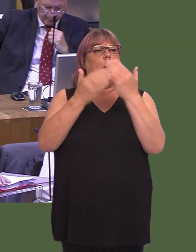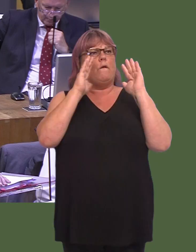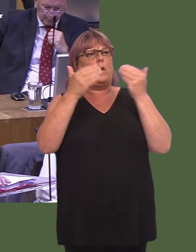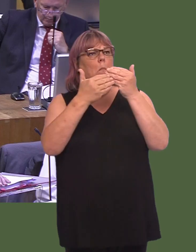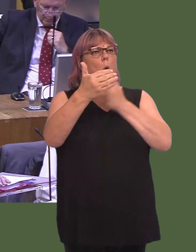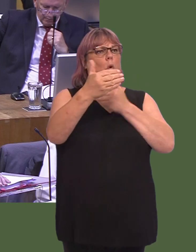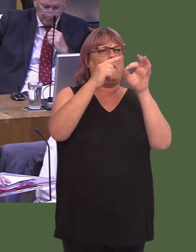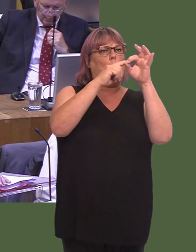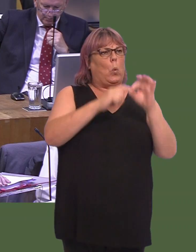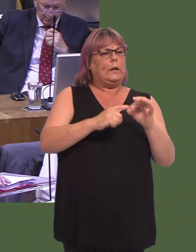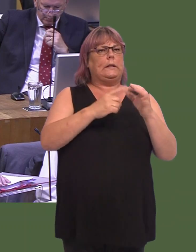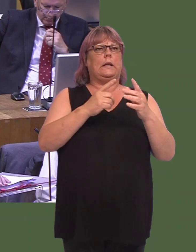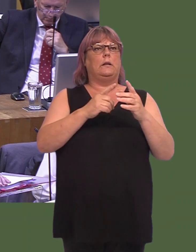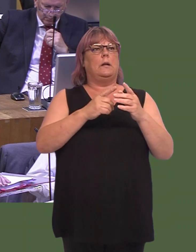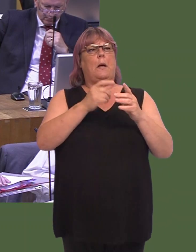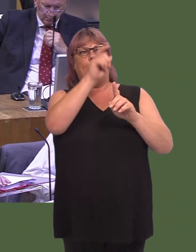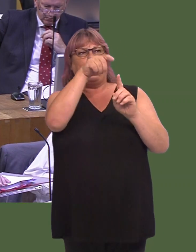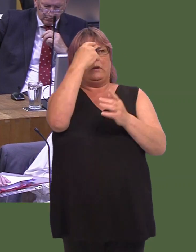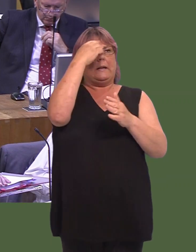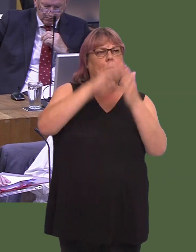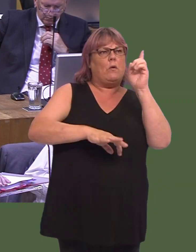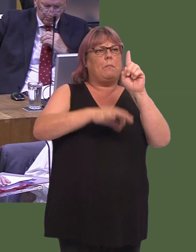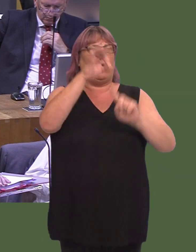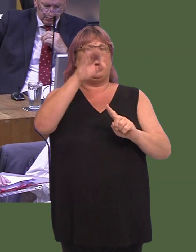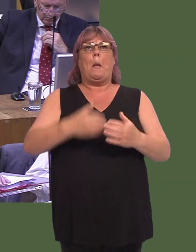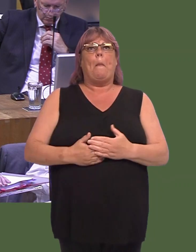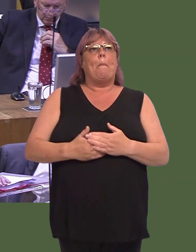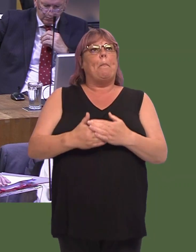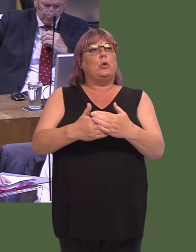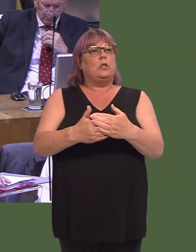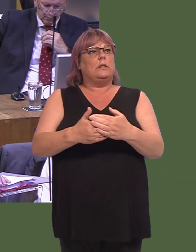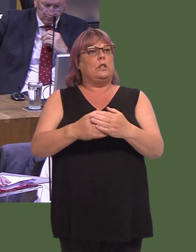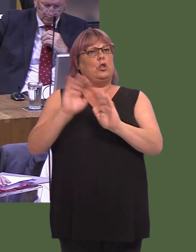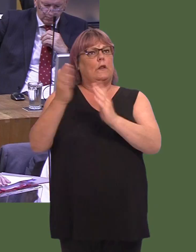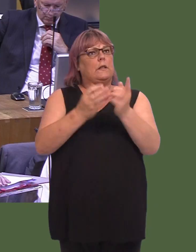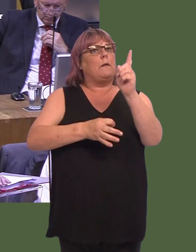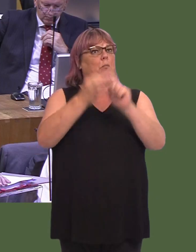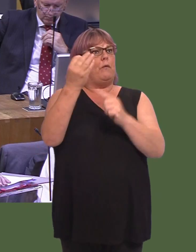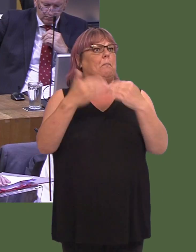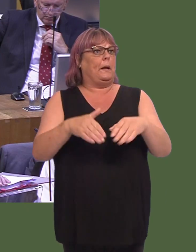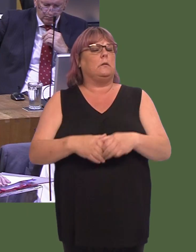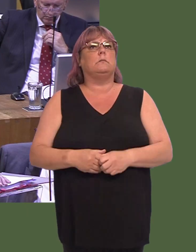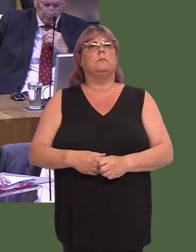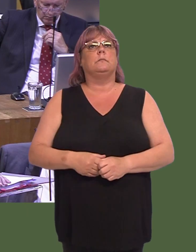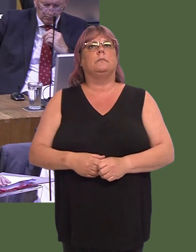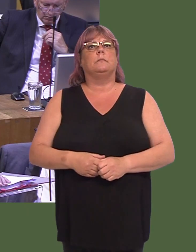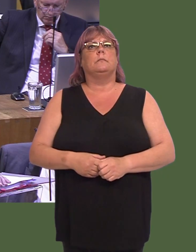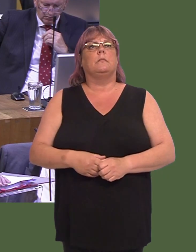Rym ni wedi gweld, wrth gwrs, gwasanaethau mamolaeth yn gwella, ac wedi dod mas o fesurau